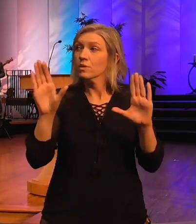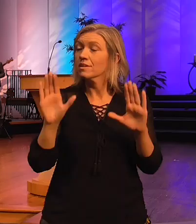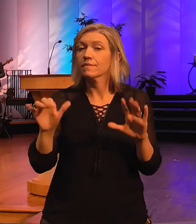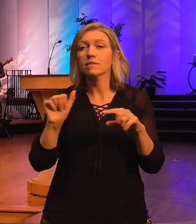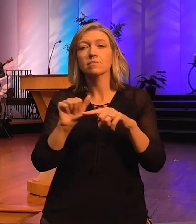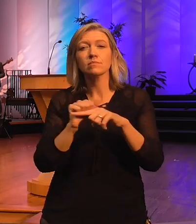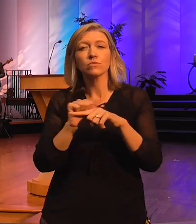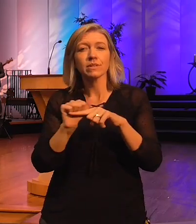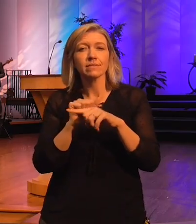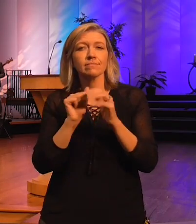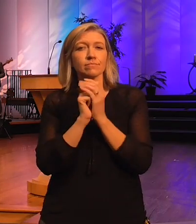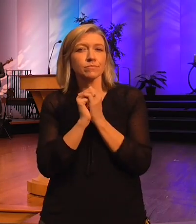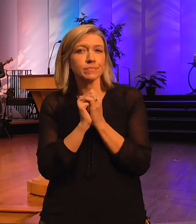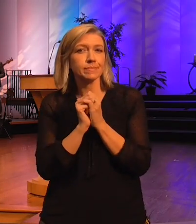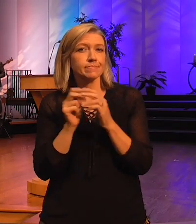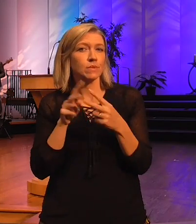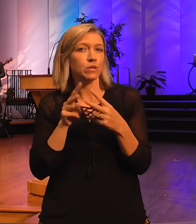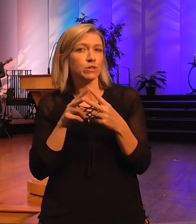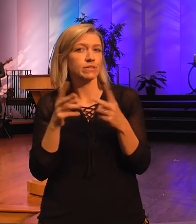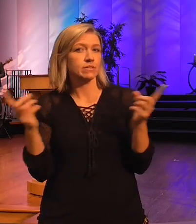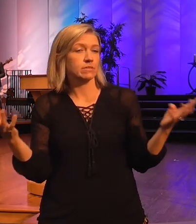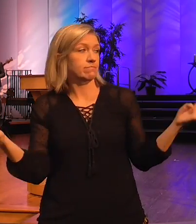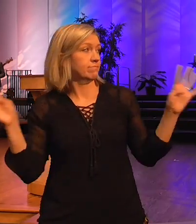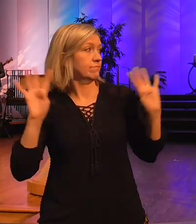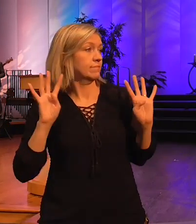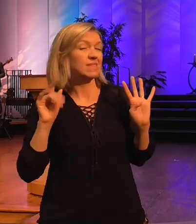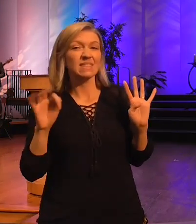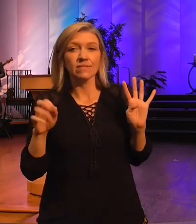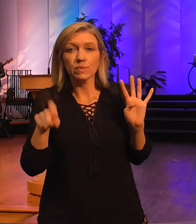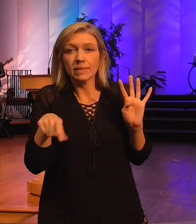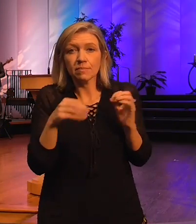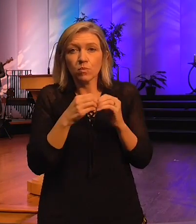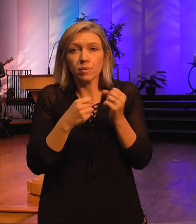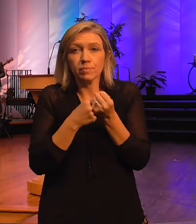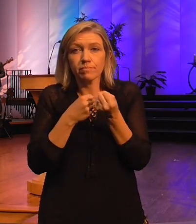compañeros de oración practicantes para cualquiera que desee un poco más de oración hoy antes. simplemente vaya al